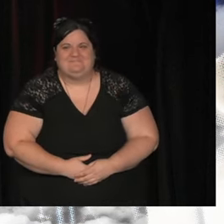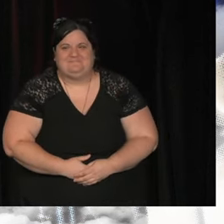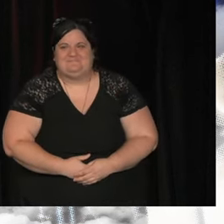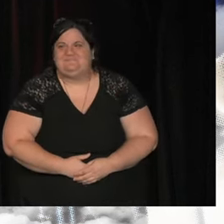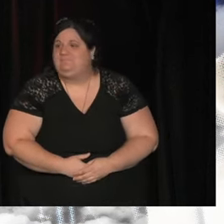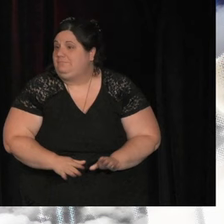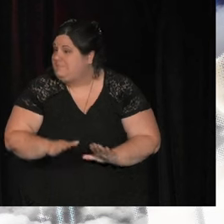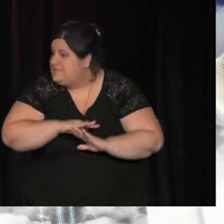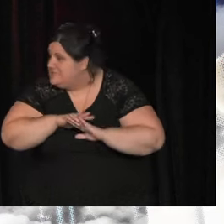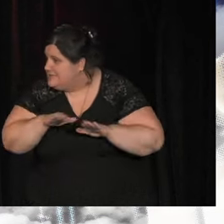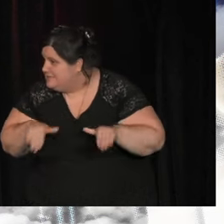Dernière question. Bonsoir.